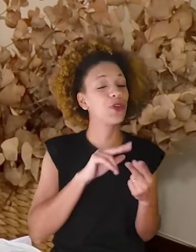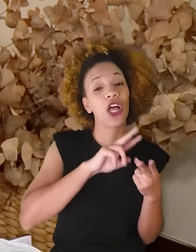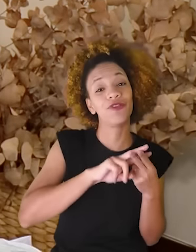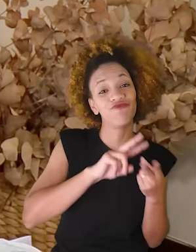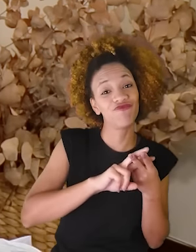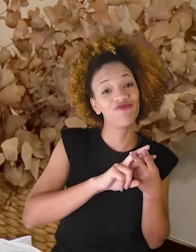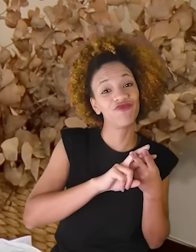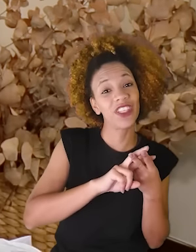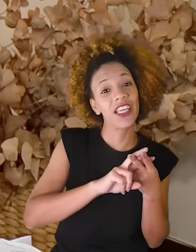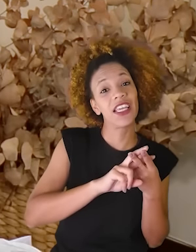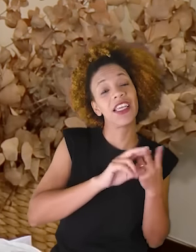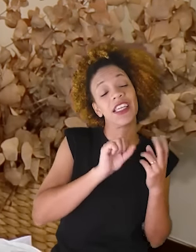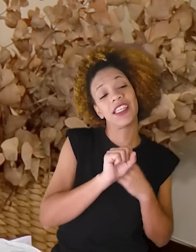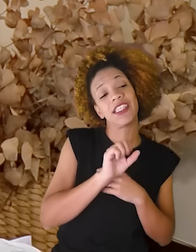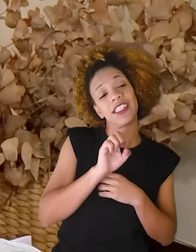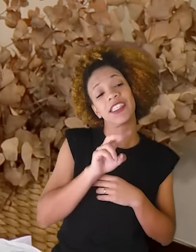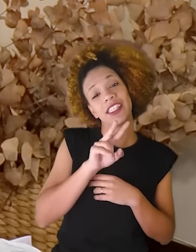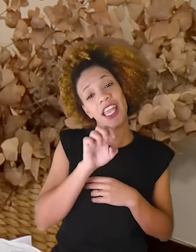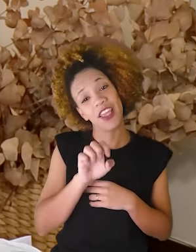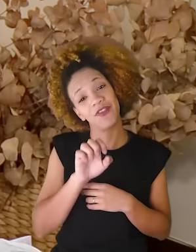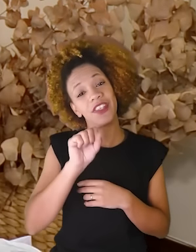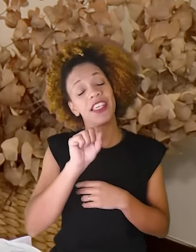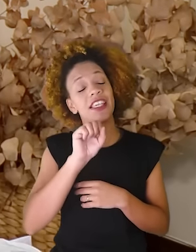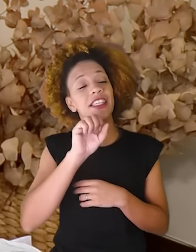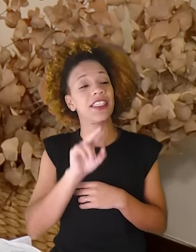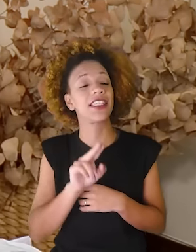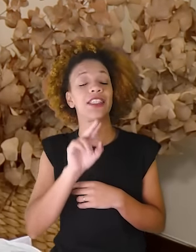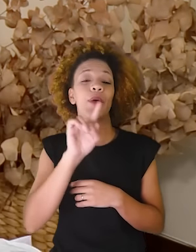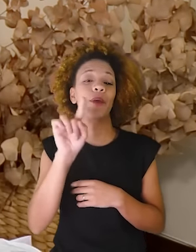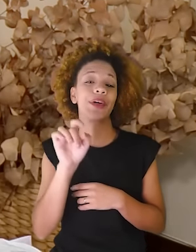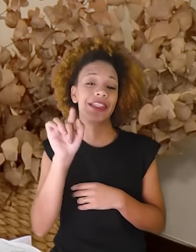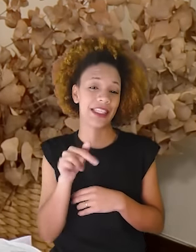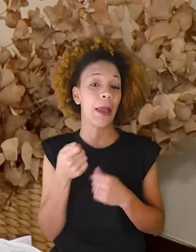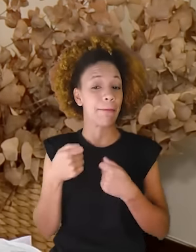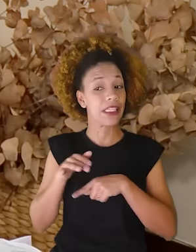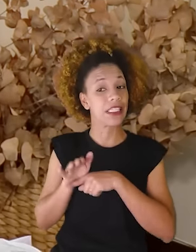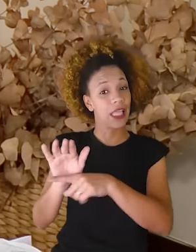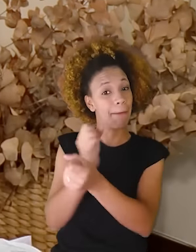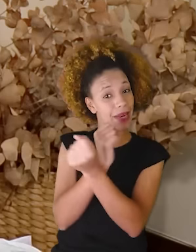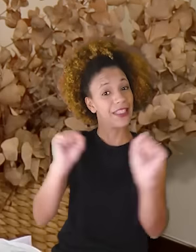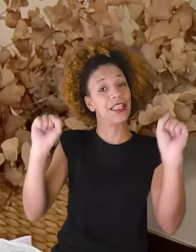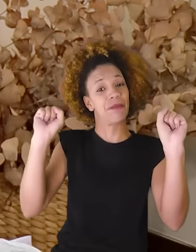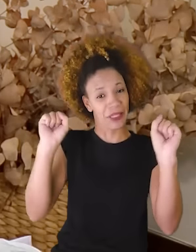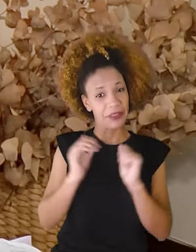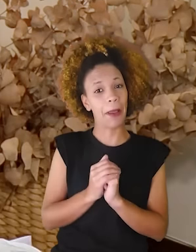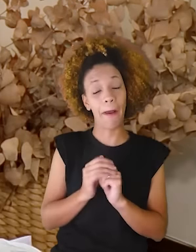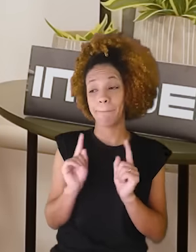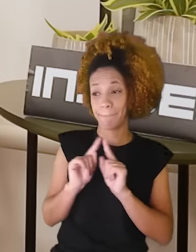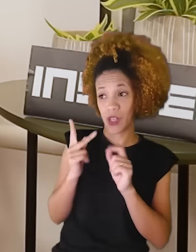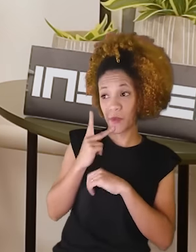hash seé que está aí precisando de uma ajuda PR se libertar da escravidão mas o meu pai